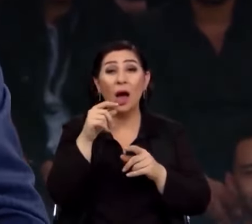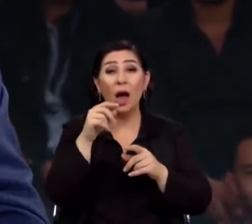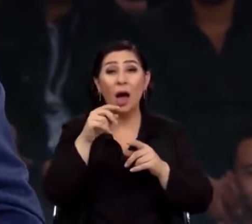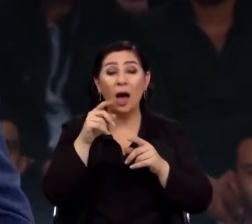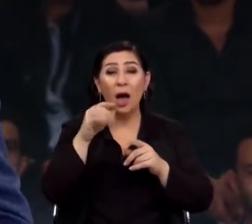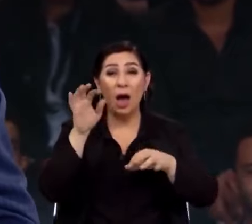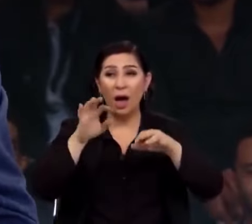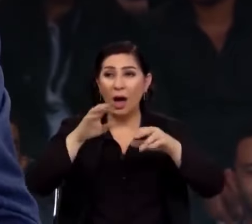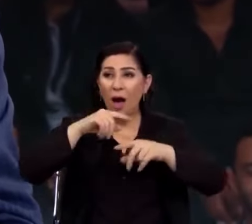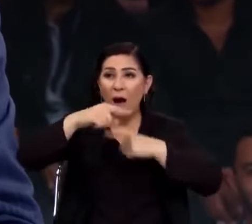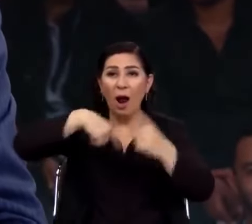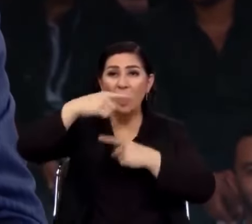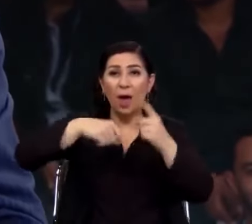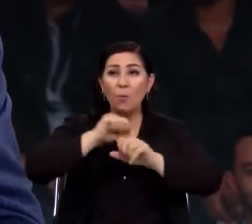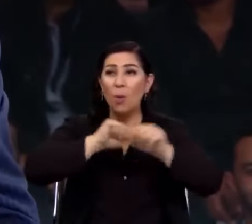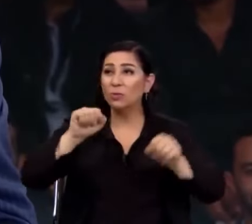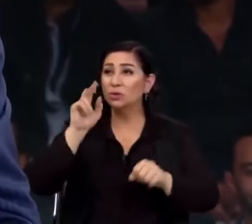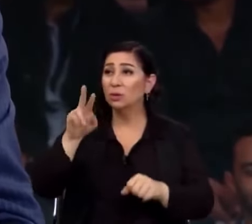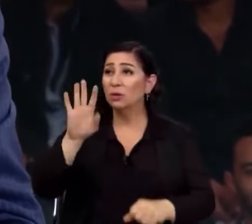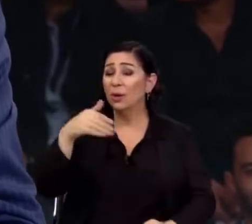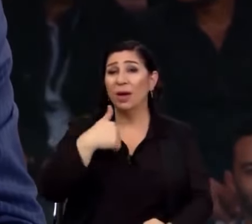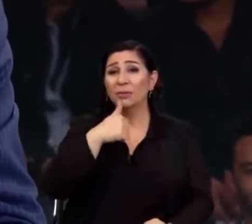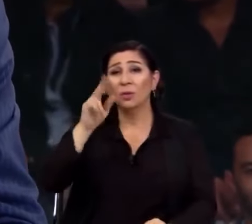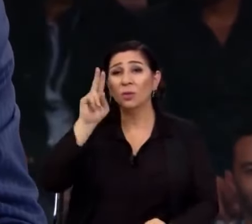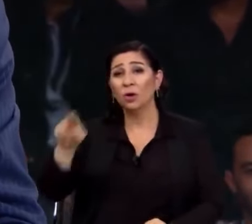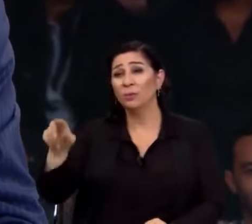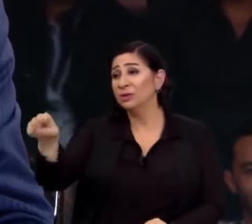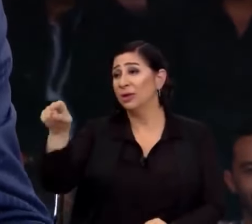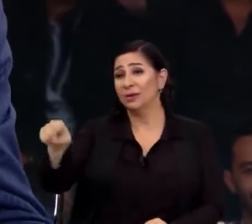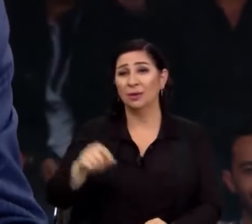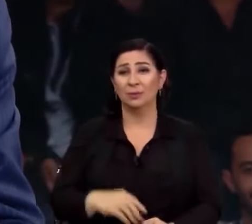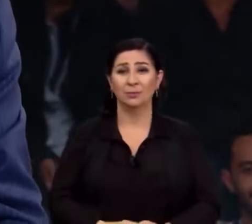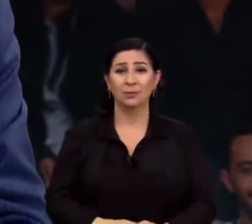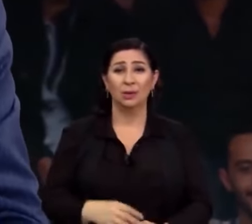bombacılık geliyor sürekli diyor ki ben adamı gördüm aşağıda diyor sürekli